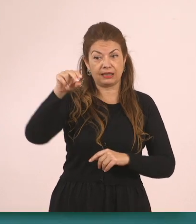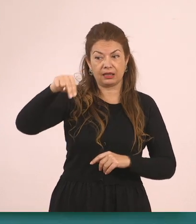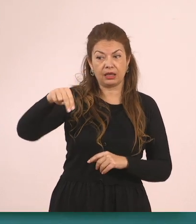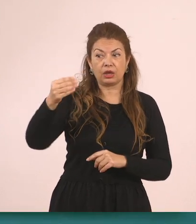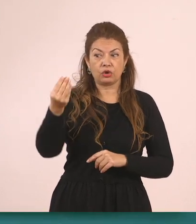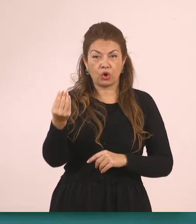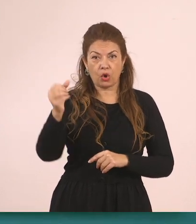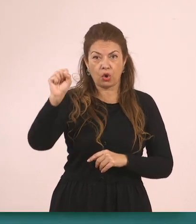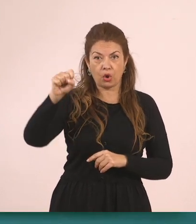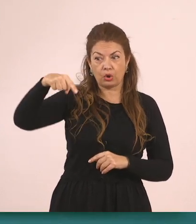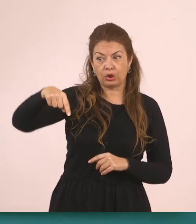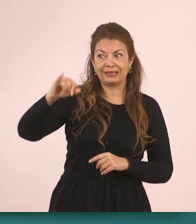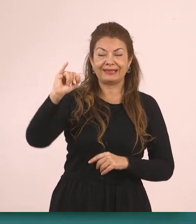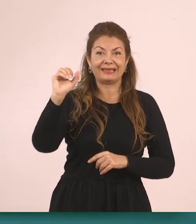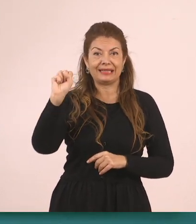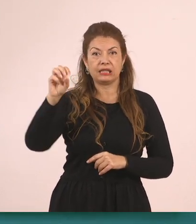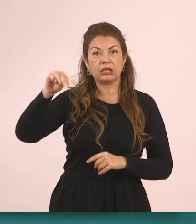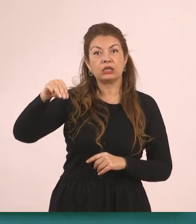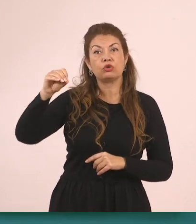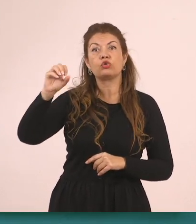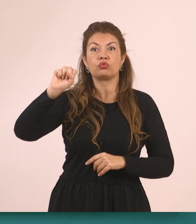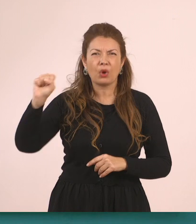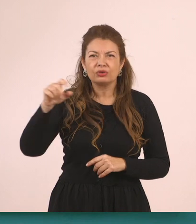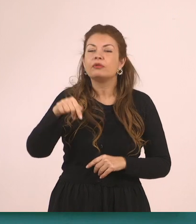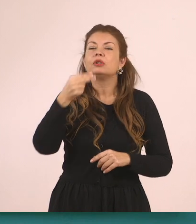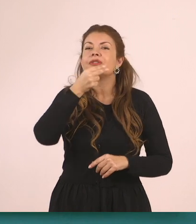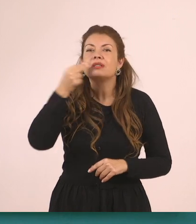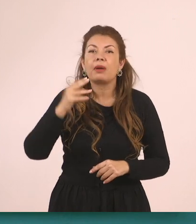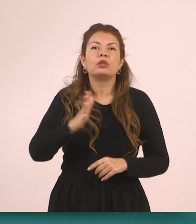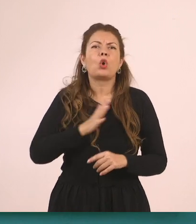Συνωστισμός είναι όταν είναι πολύ κόσμος μαζεμένος κάπου.